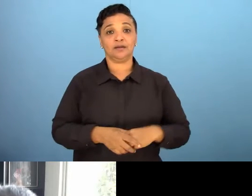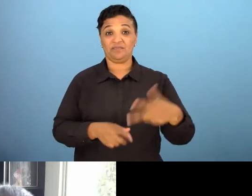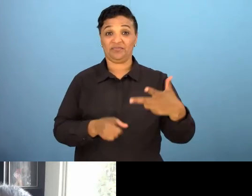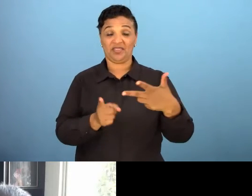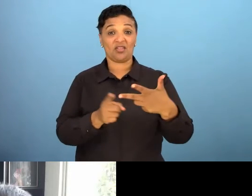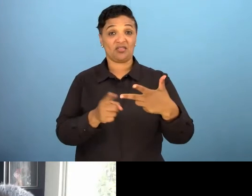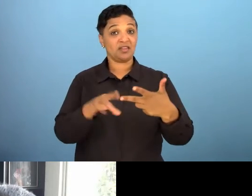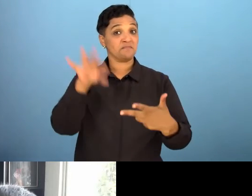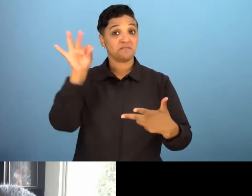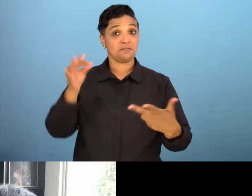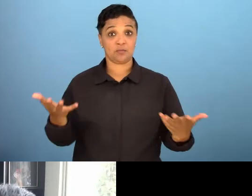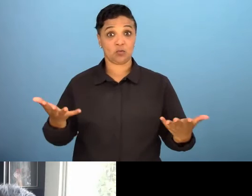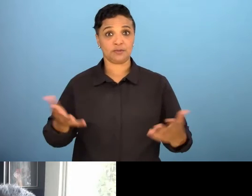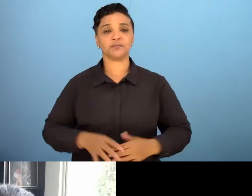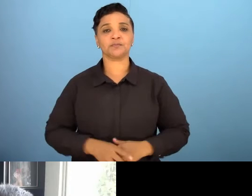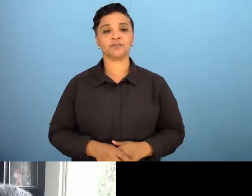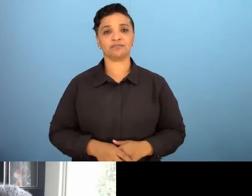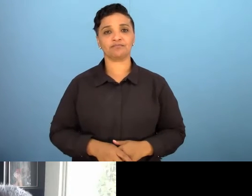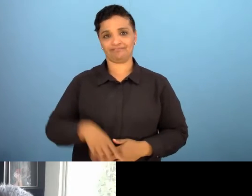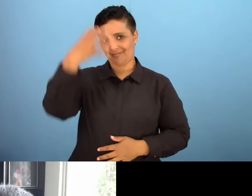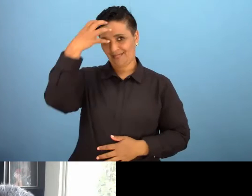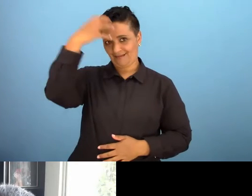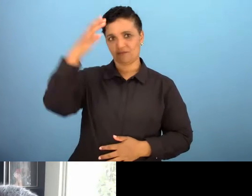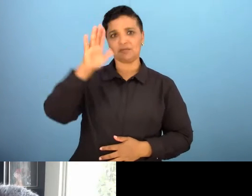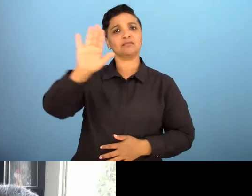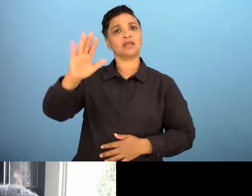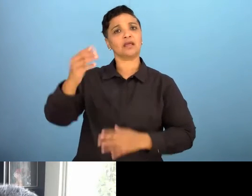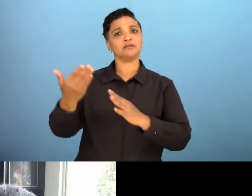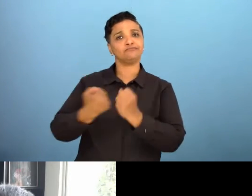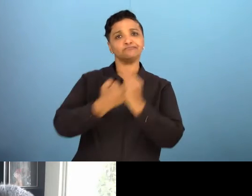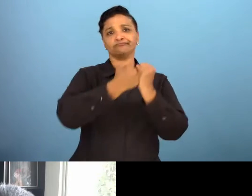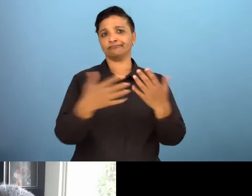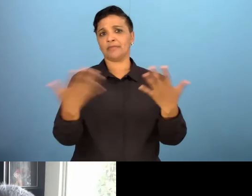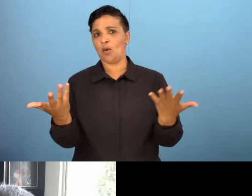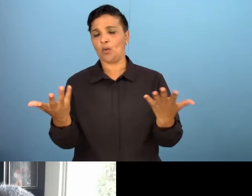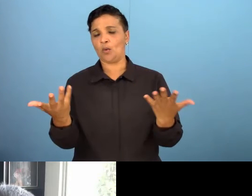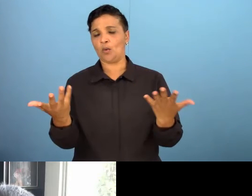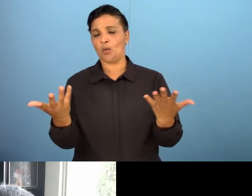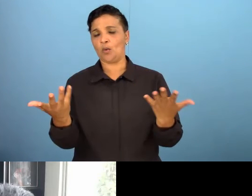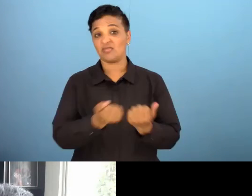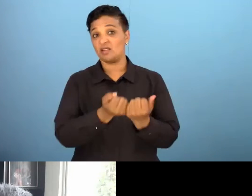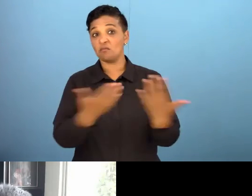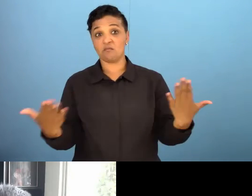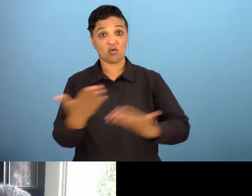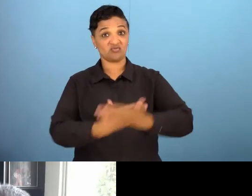porque sentían que esta conexión estaba desconectada del gran movimiento de discapacidad y el